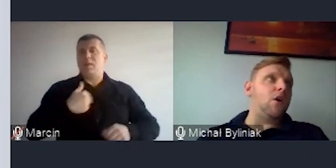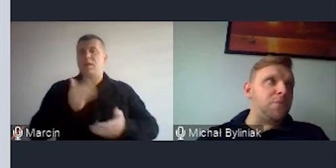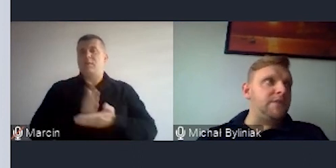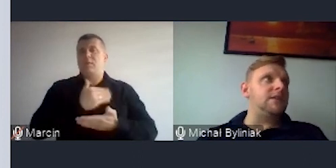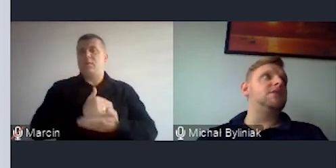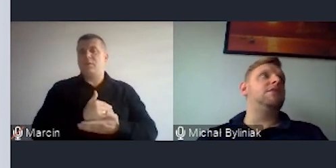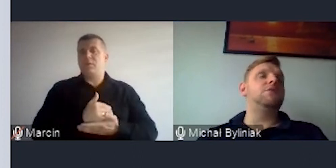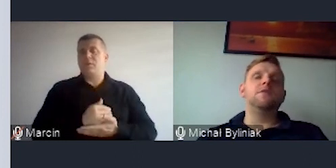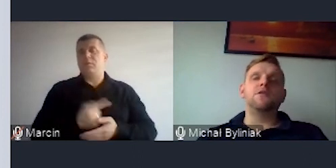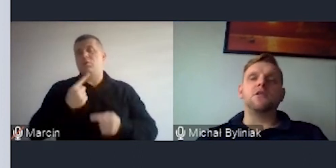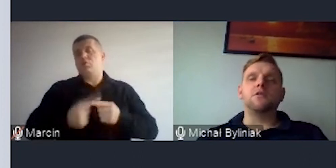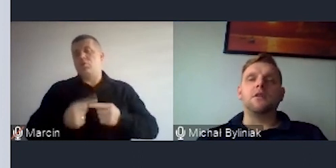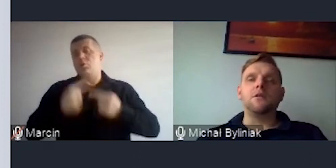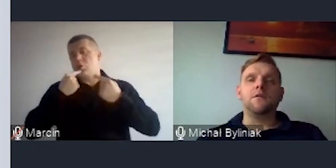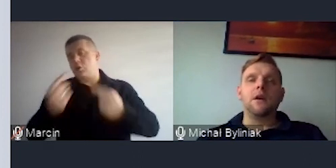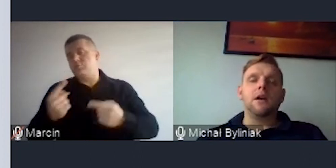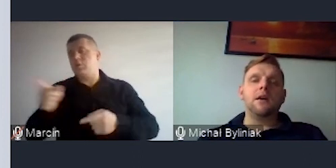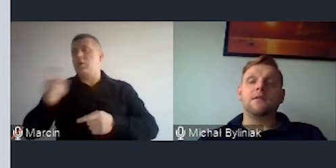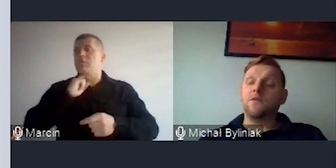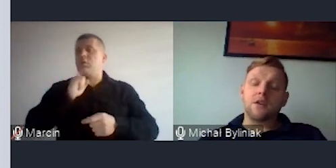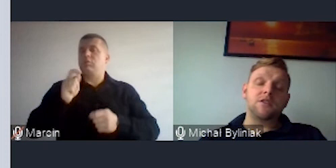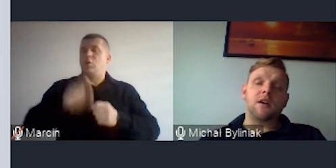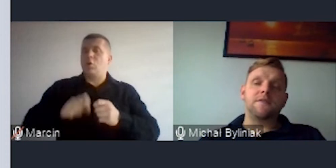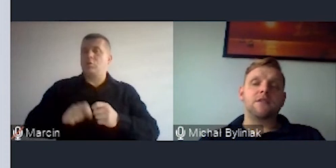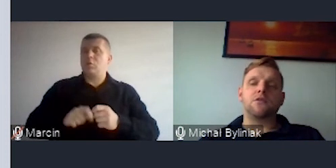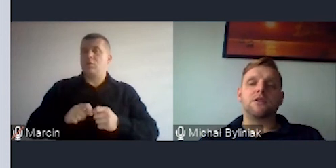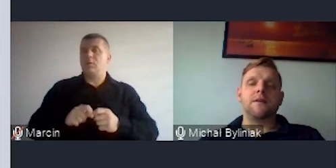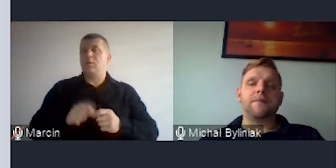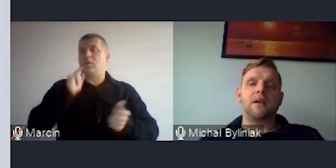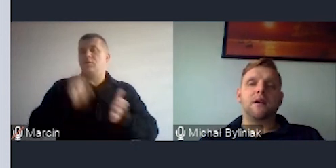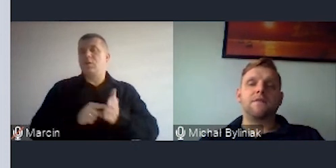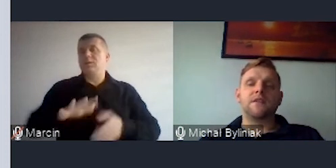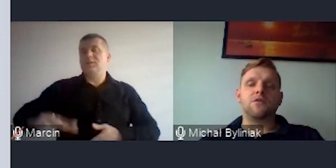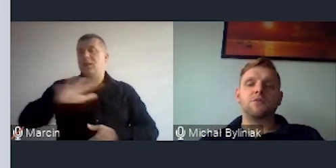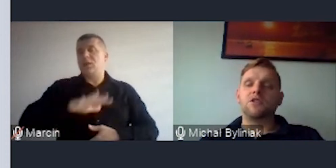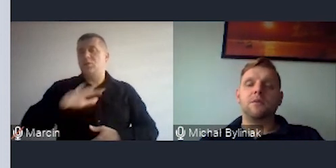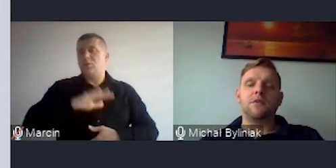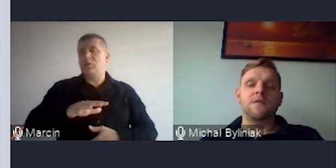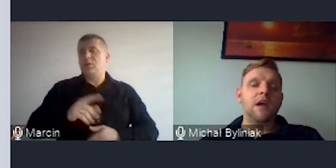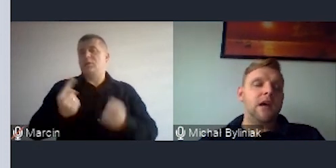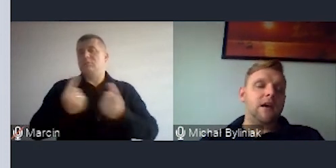odpowiadać na wątpliwości kontrolerów, zwłaszcza w sektorze przedsiębiorstw.